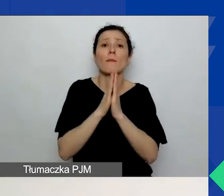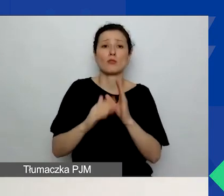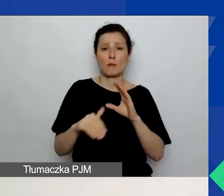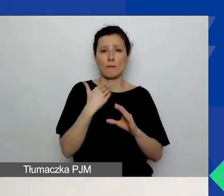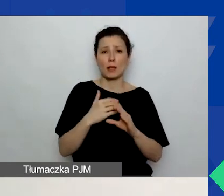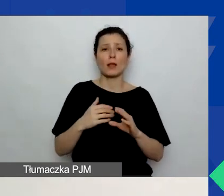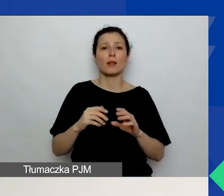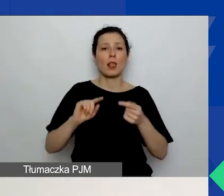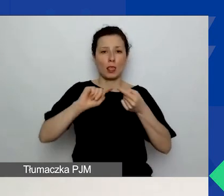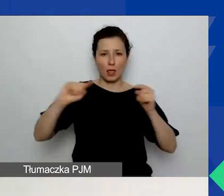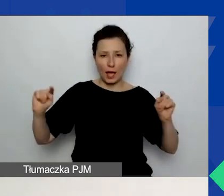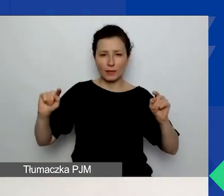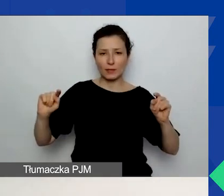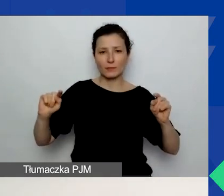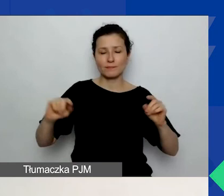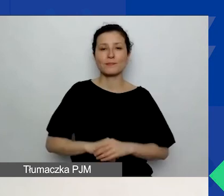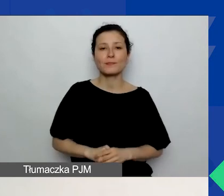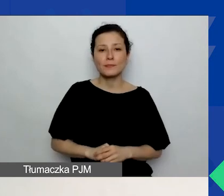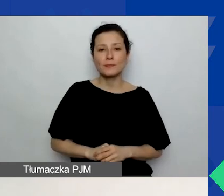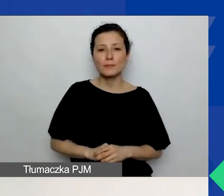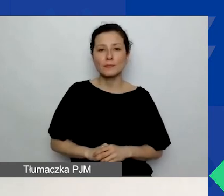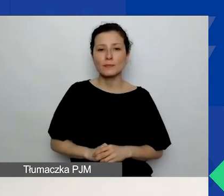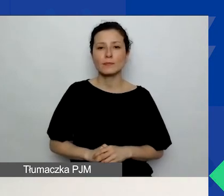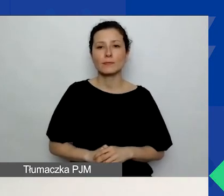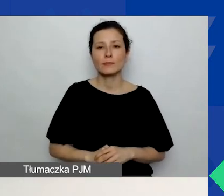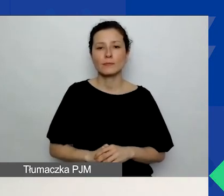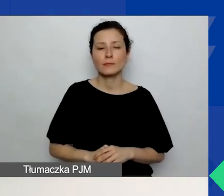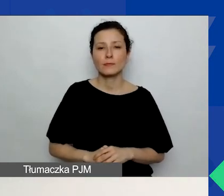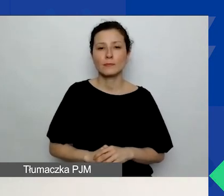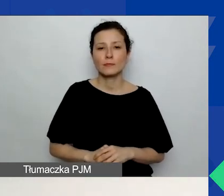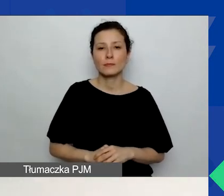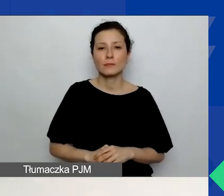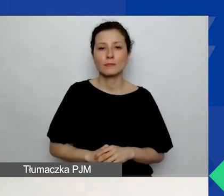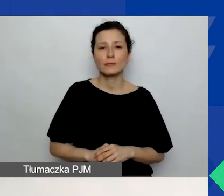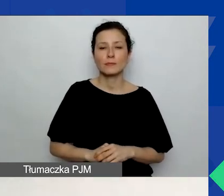kontakt@generator.aktywniobywatele -regionalny.org.pl.